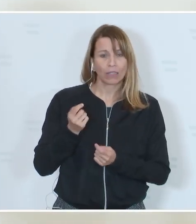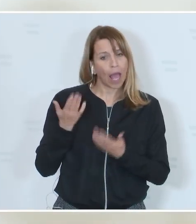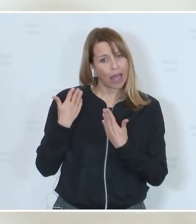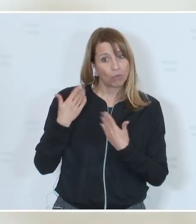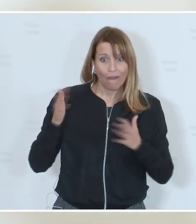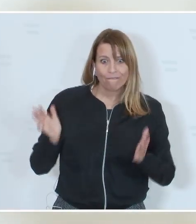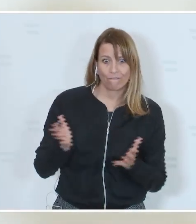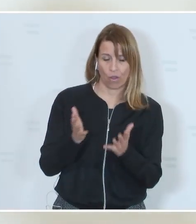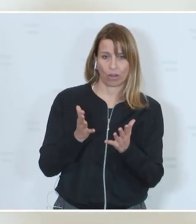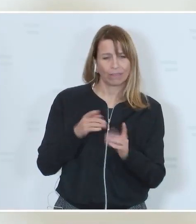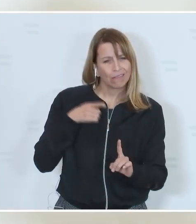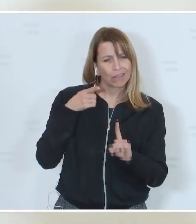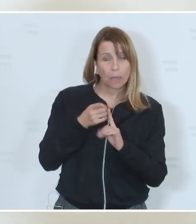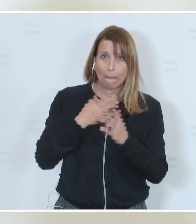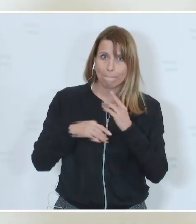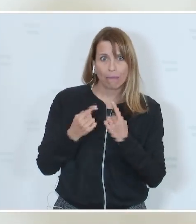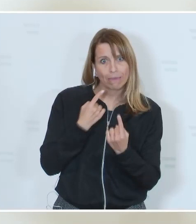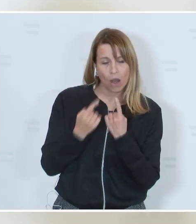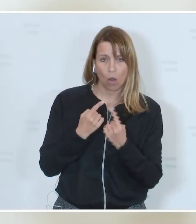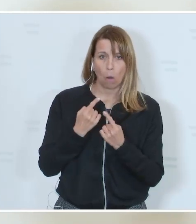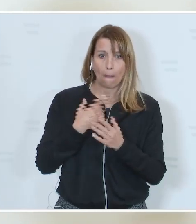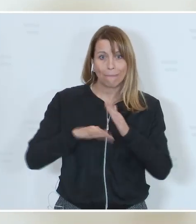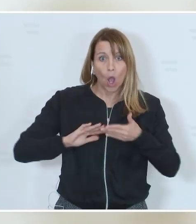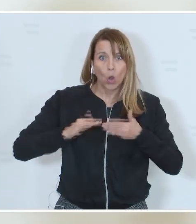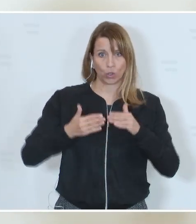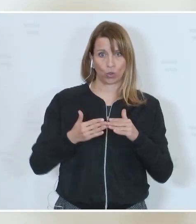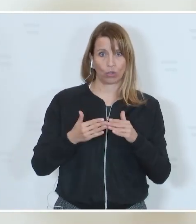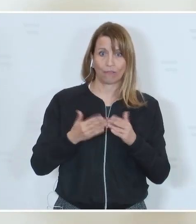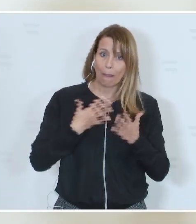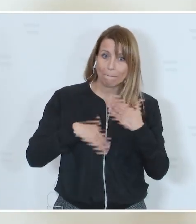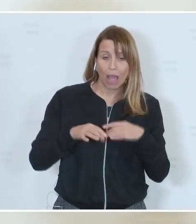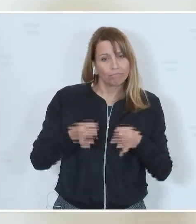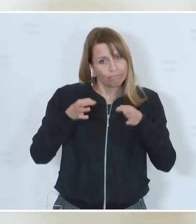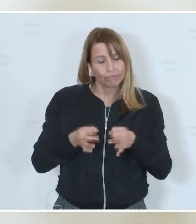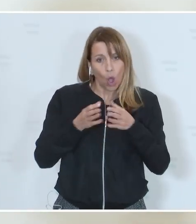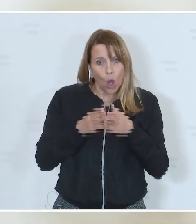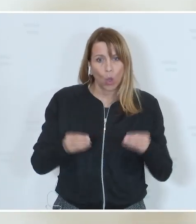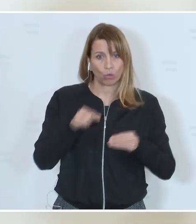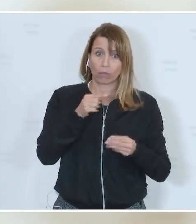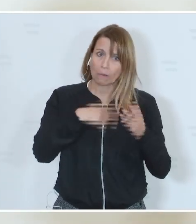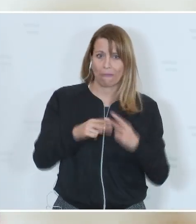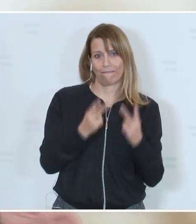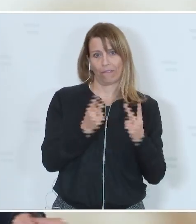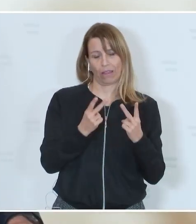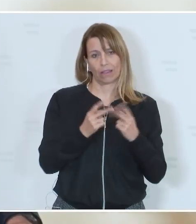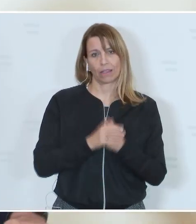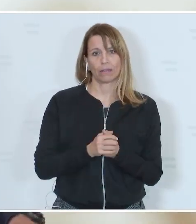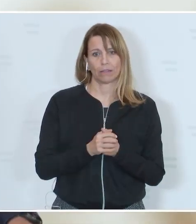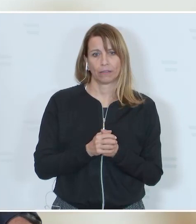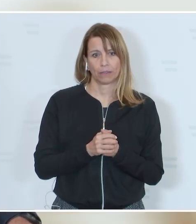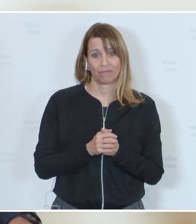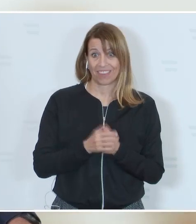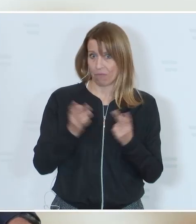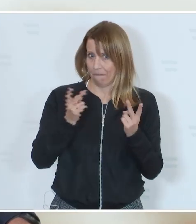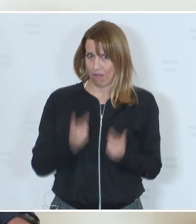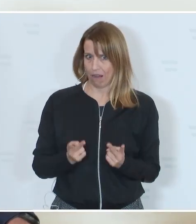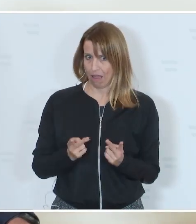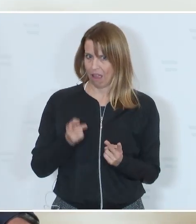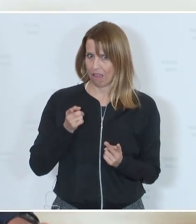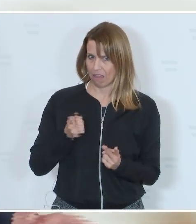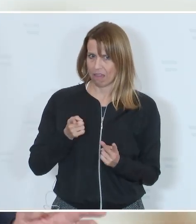fördert, konstruktiven und konkreten Lösungen den Vorzug gibt im Vergleich zu Konfrontation.